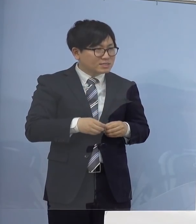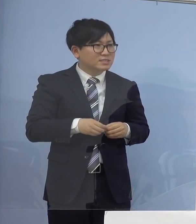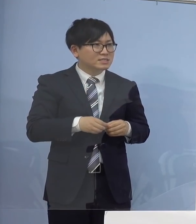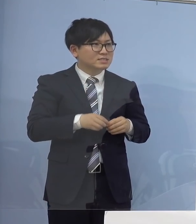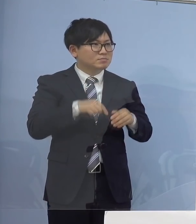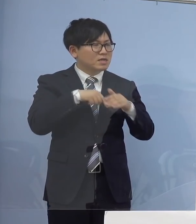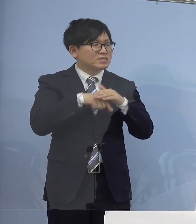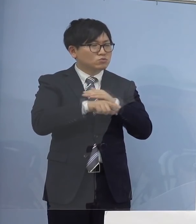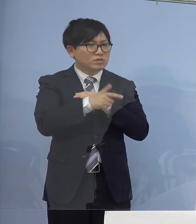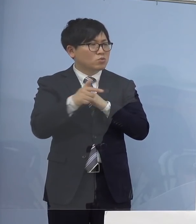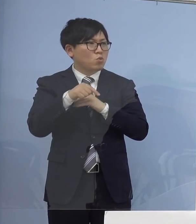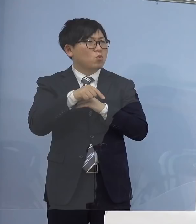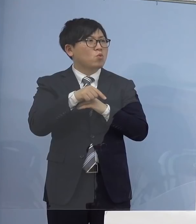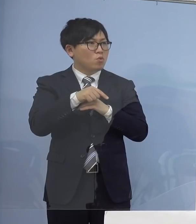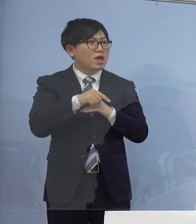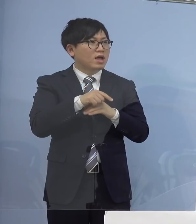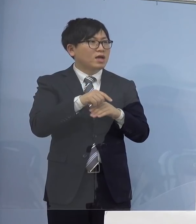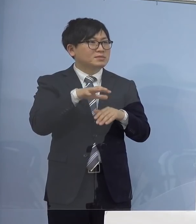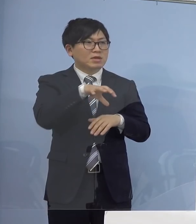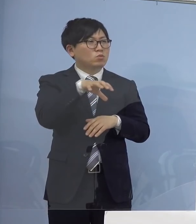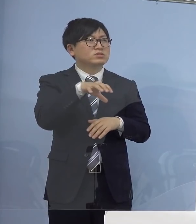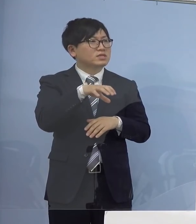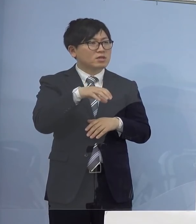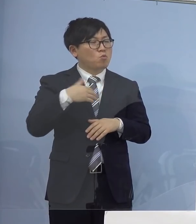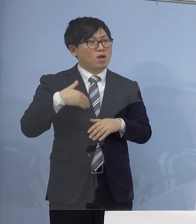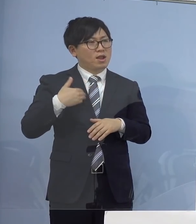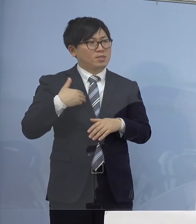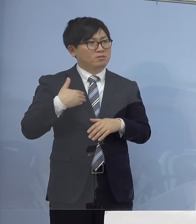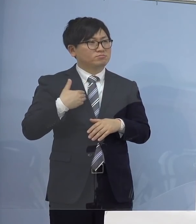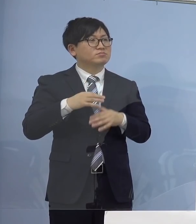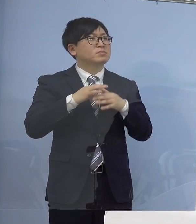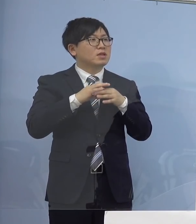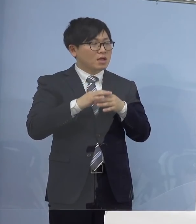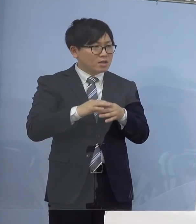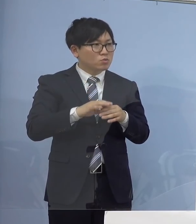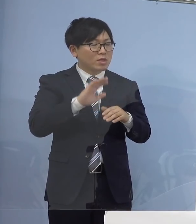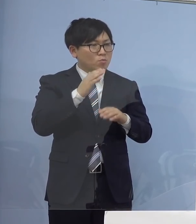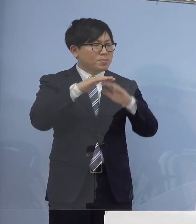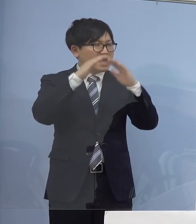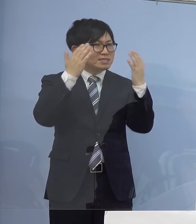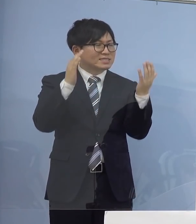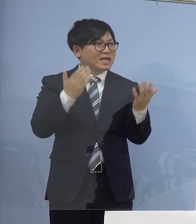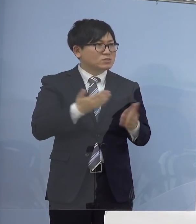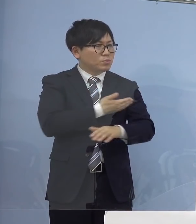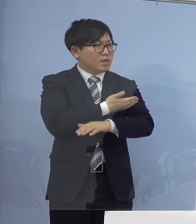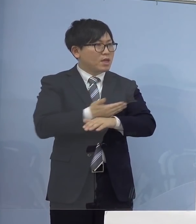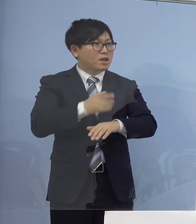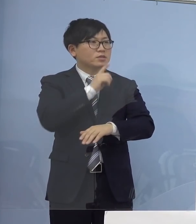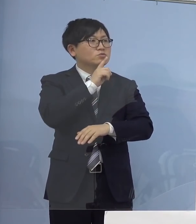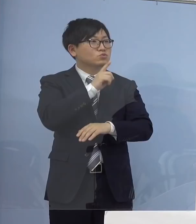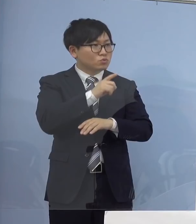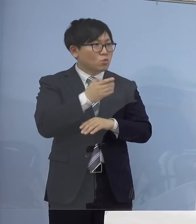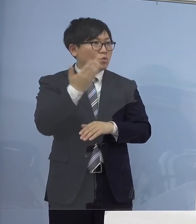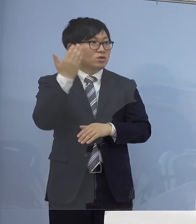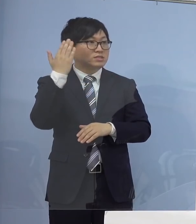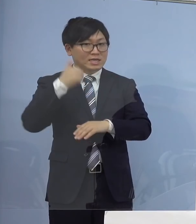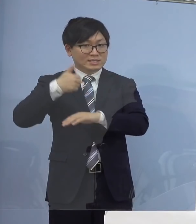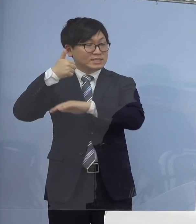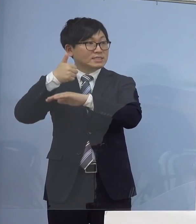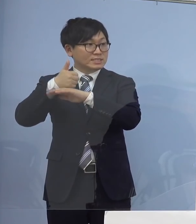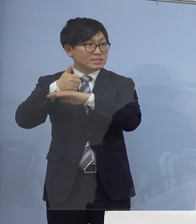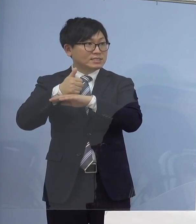概ねの傾向として、これは 先ほど知事にご質問していただいた方もいらっしゃいましたが